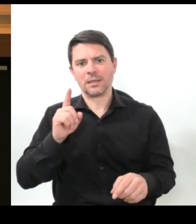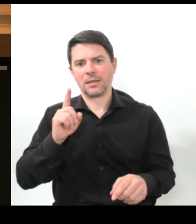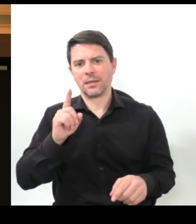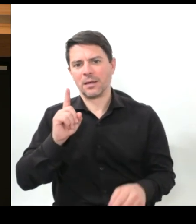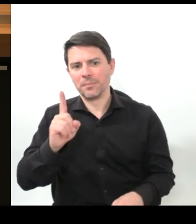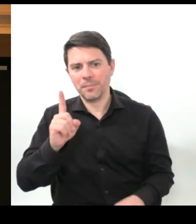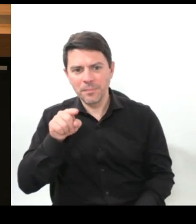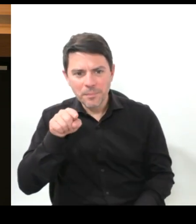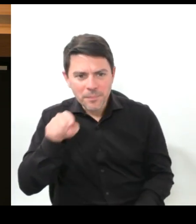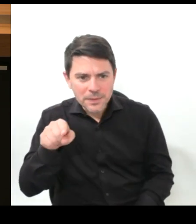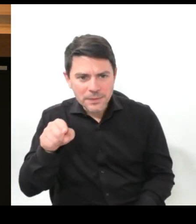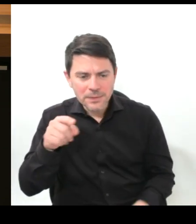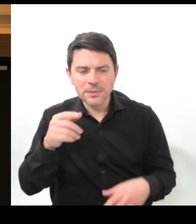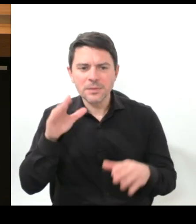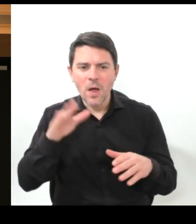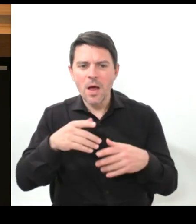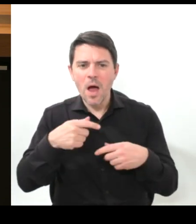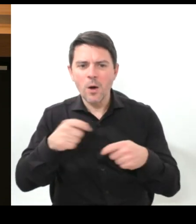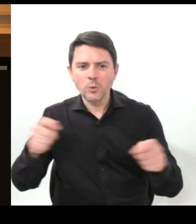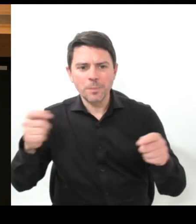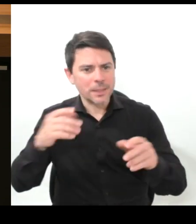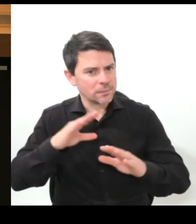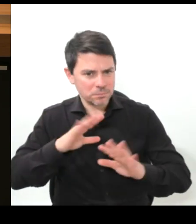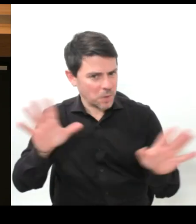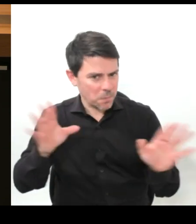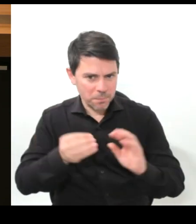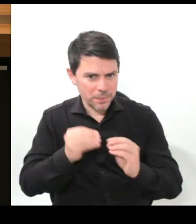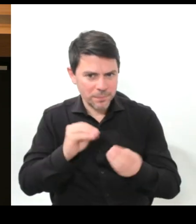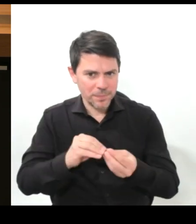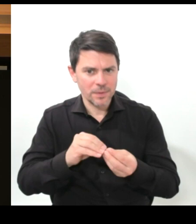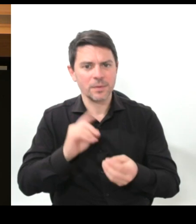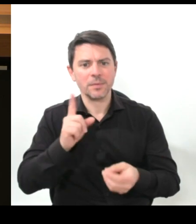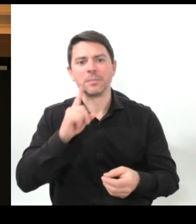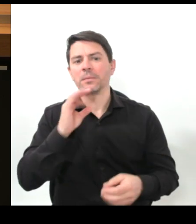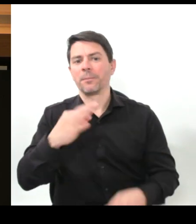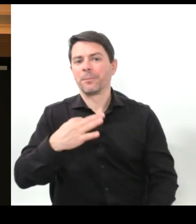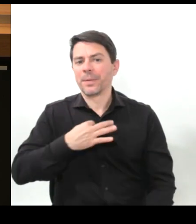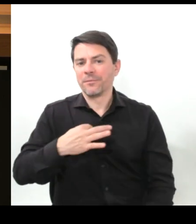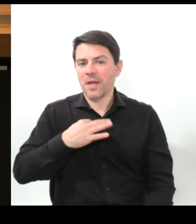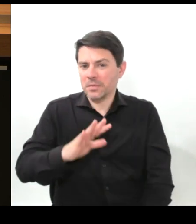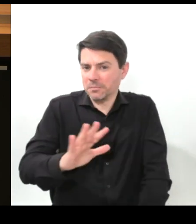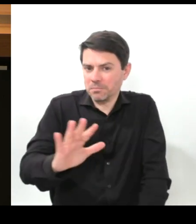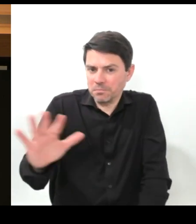Im Ausschuss können wir dann wirklich weiter diskutiere, aber nur, wenn alle pünktlich erscheinen.